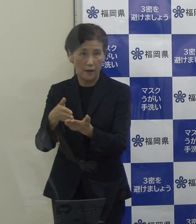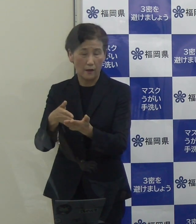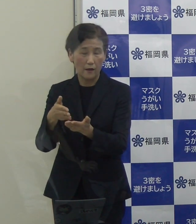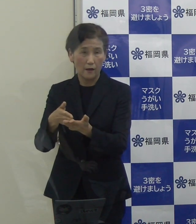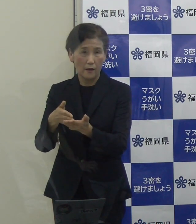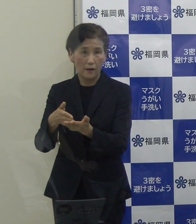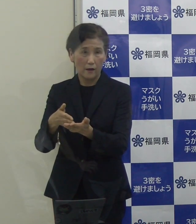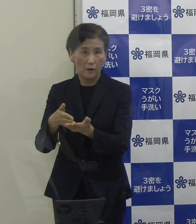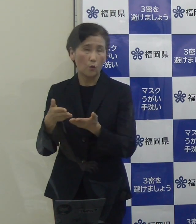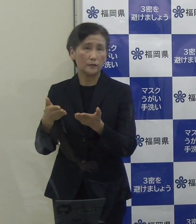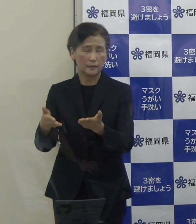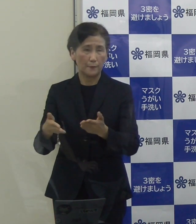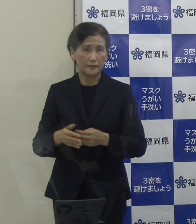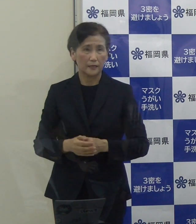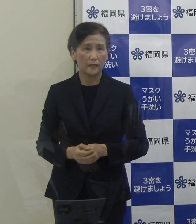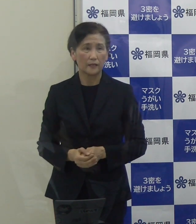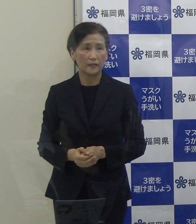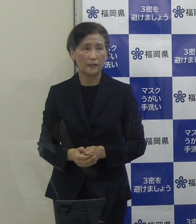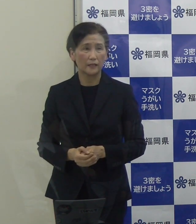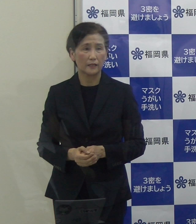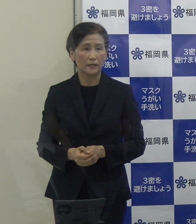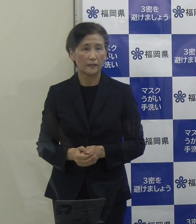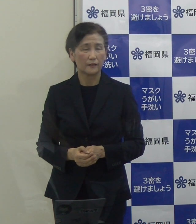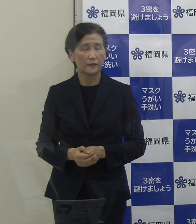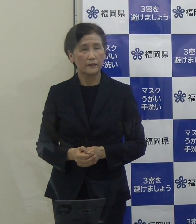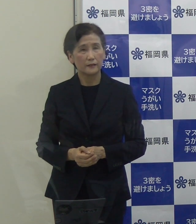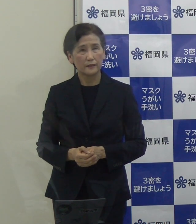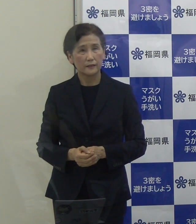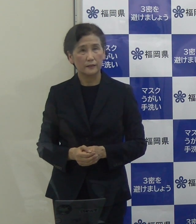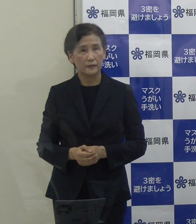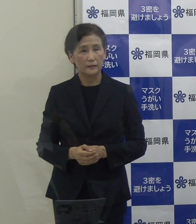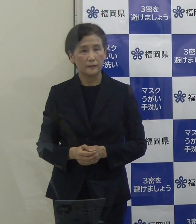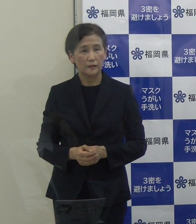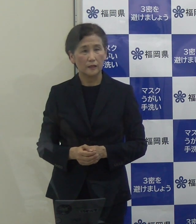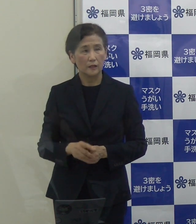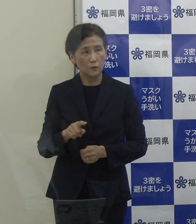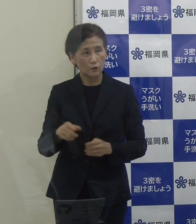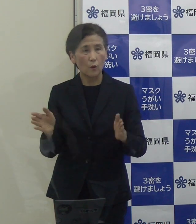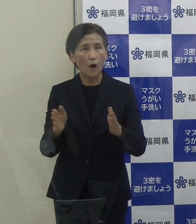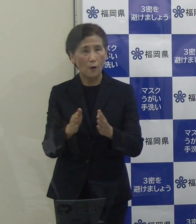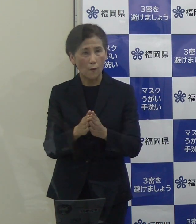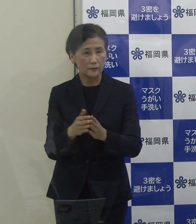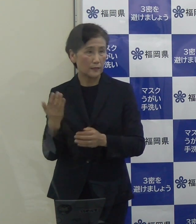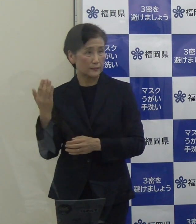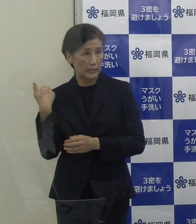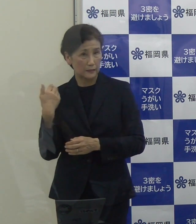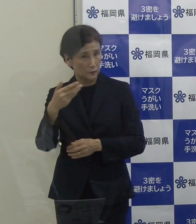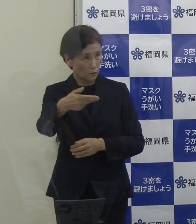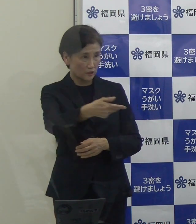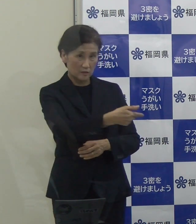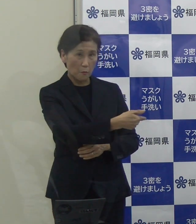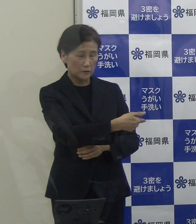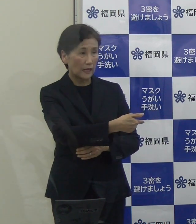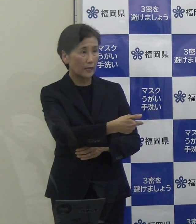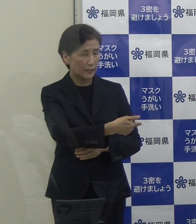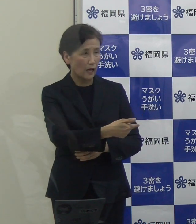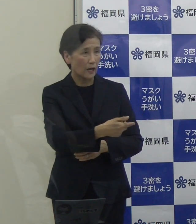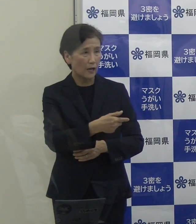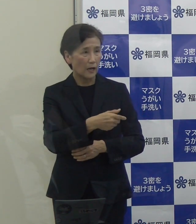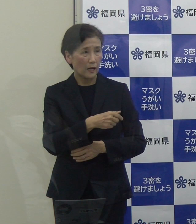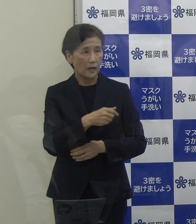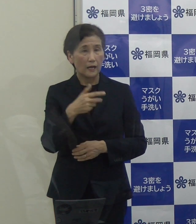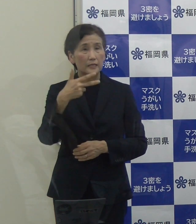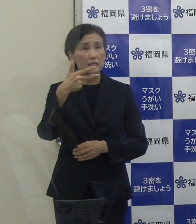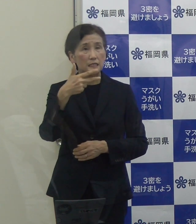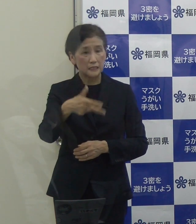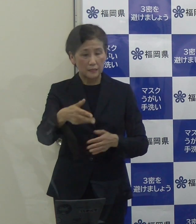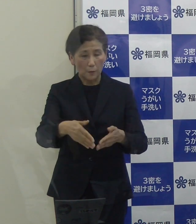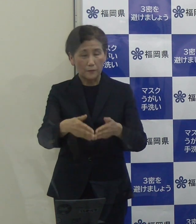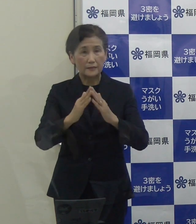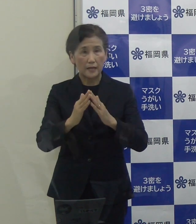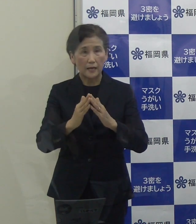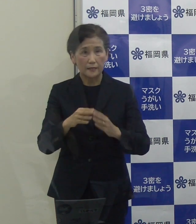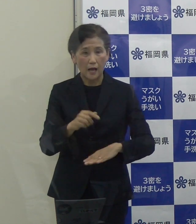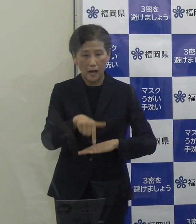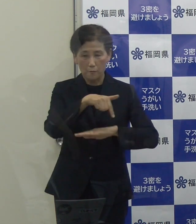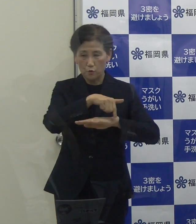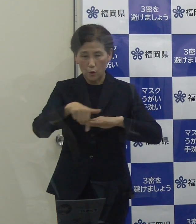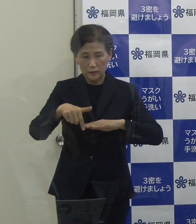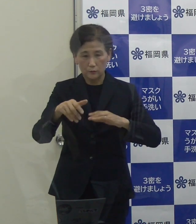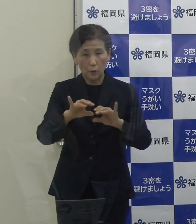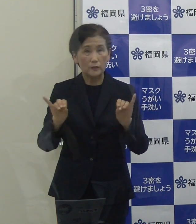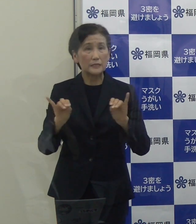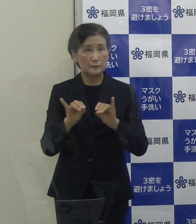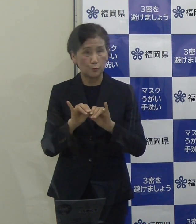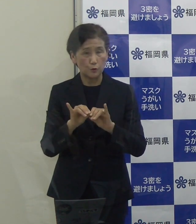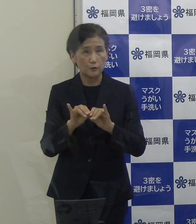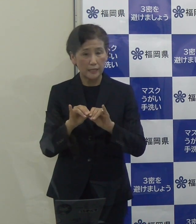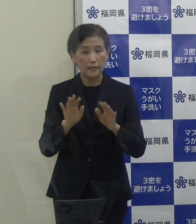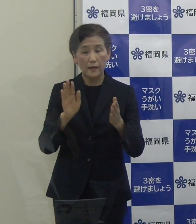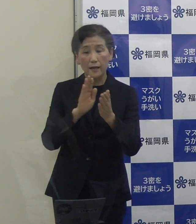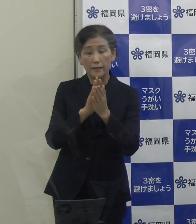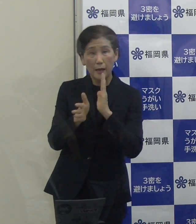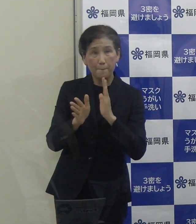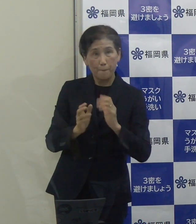こういったことと併せて、北九州市が立ち上げたプロジェクトチームに、県もオブザーバーとして参加しています。